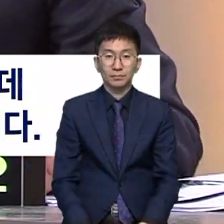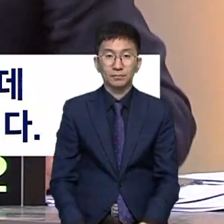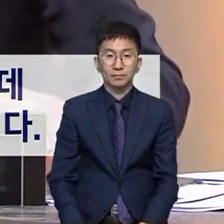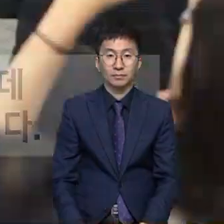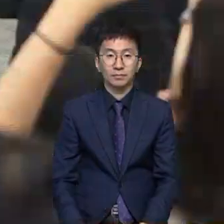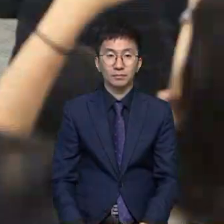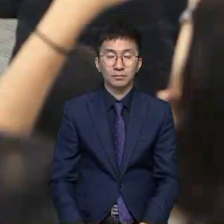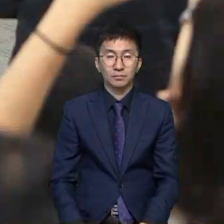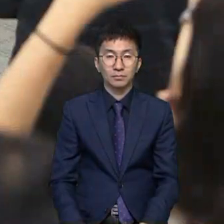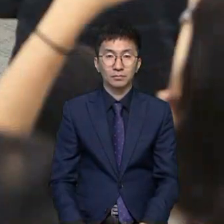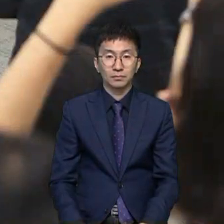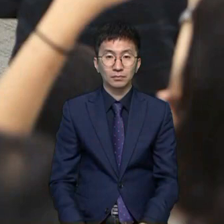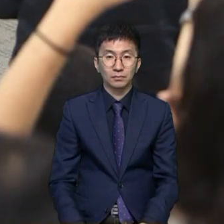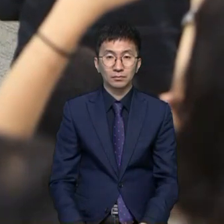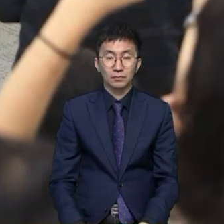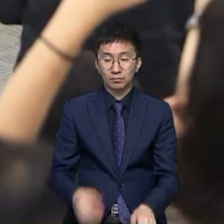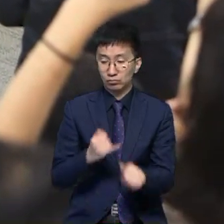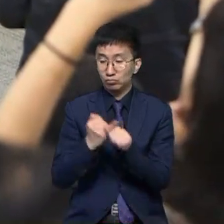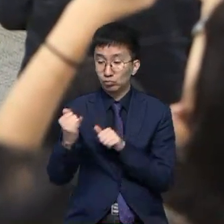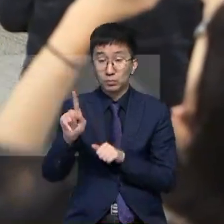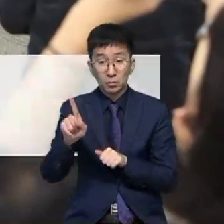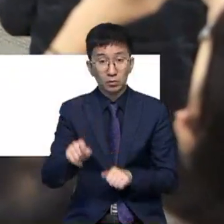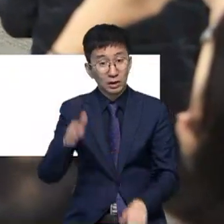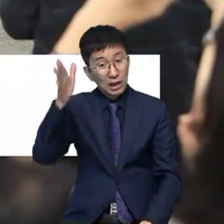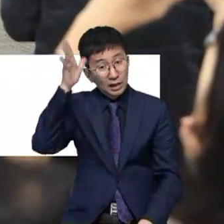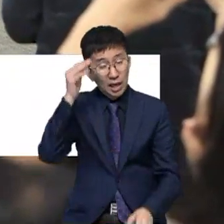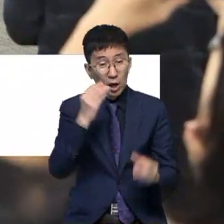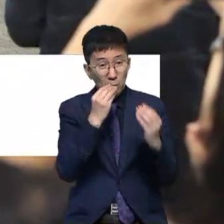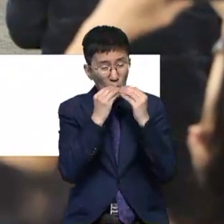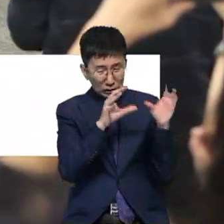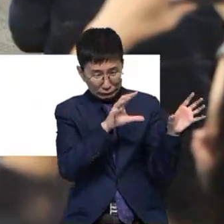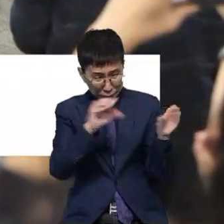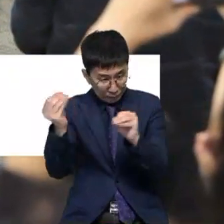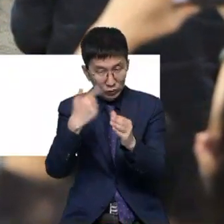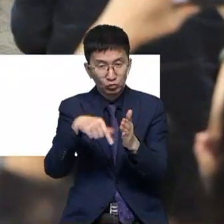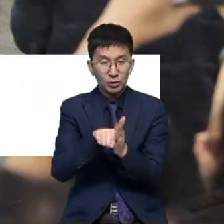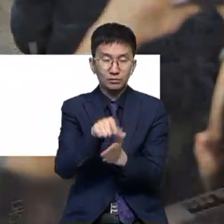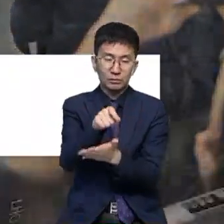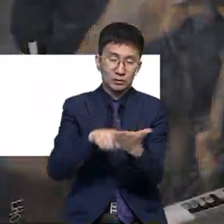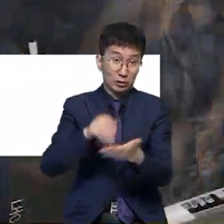(기자) 김건희 여사가 개 식용 종식을 촉구하는 기자회견장을 찾는 등 목소리를